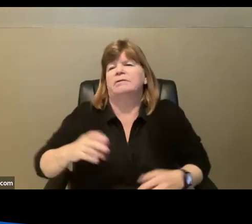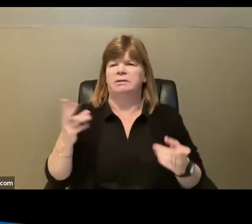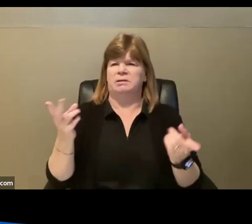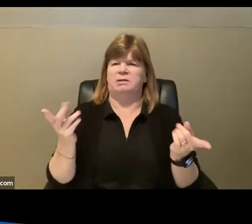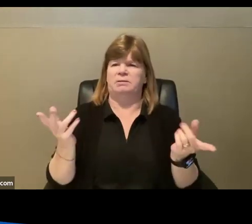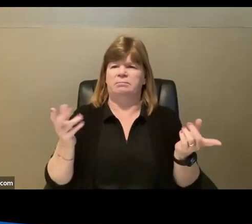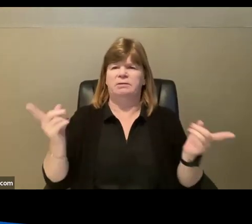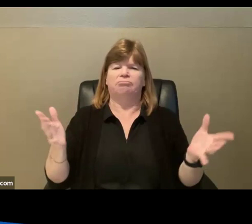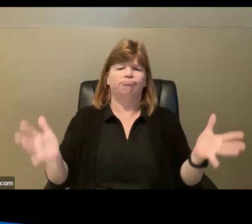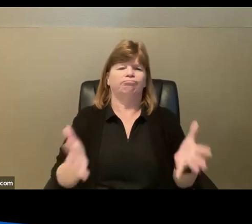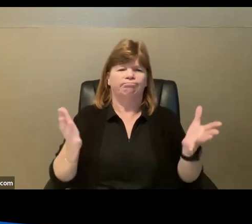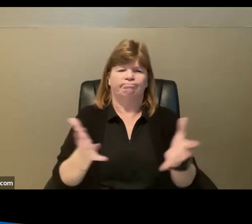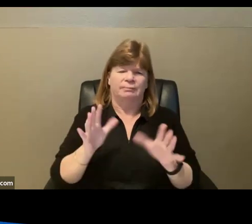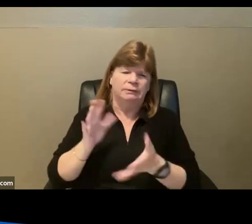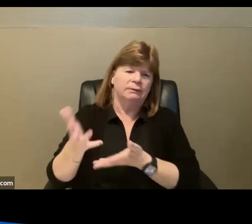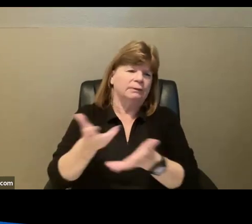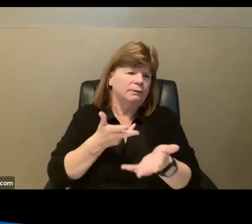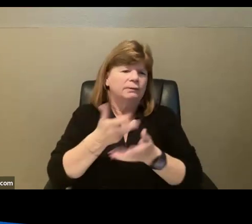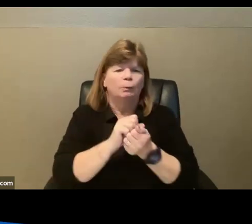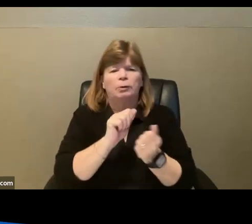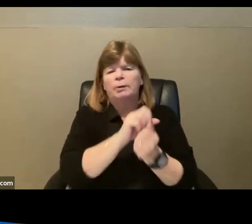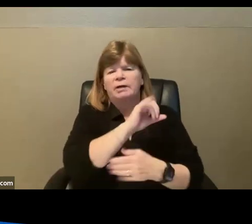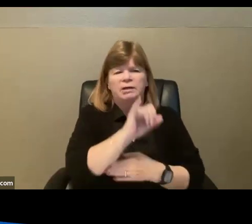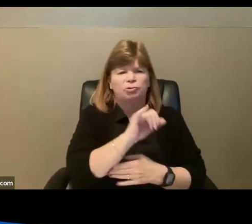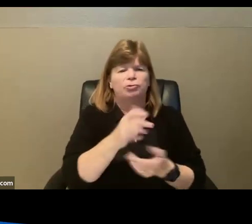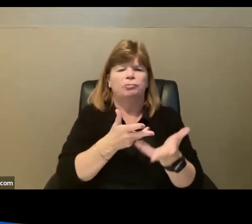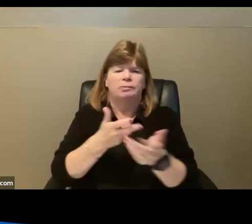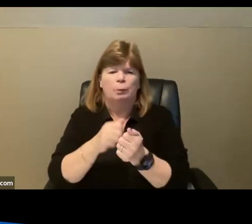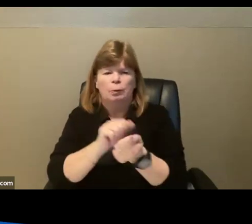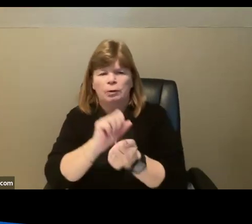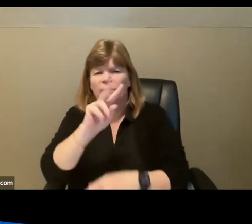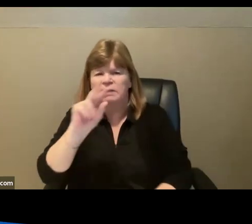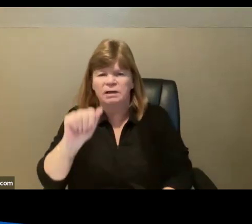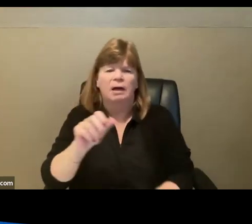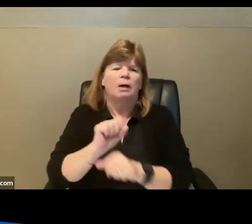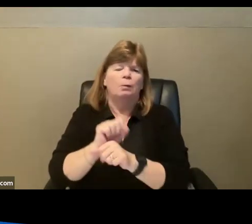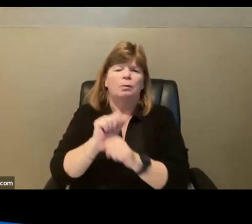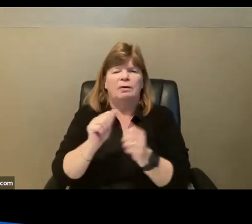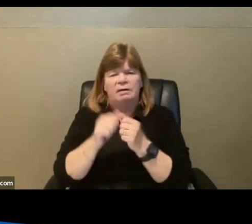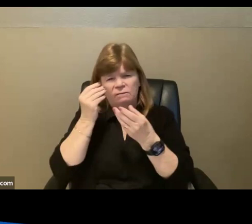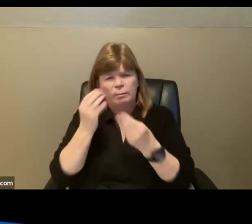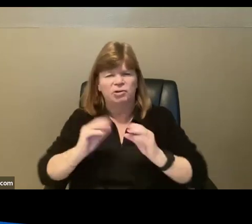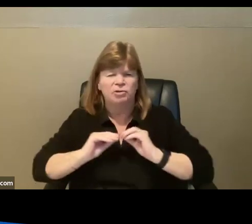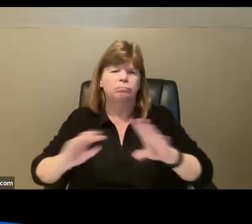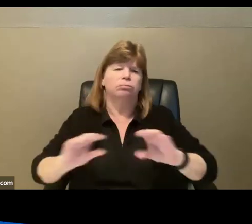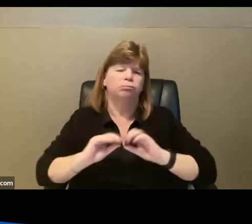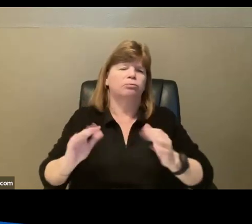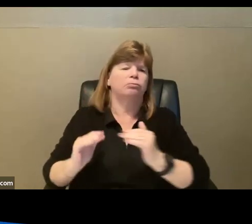el trabajo con compañías de seguros, el trabajo con la Administración de Veteranos, el trabajo con información, difundiéndola, el apoyo entre pares a otras personas.